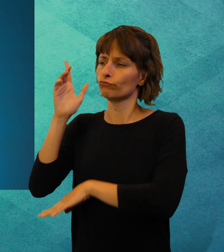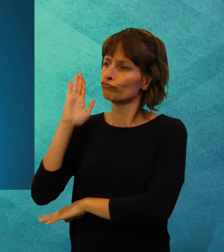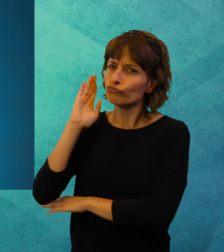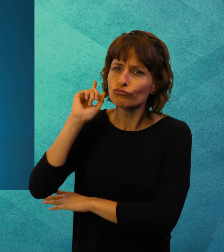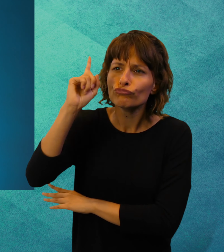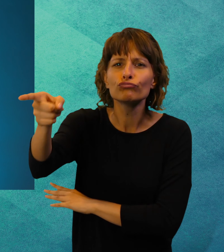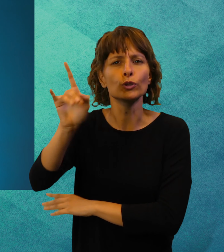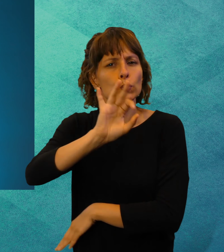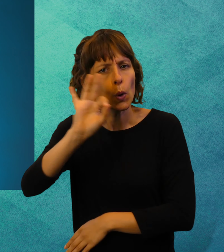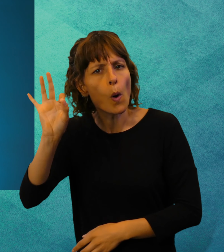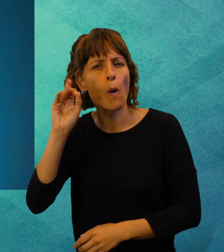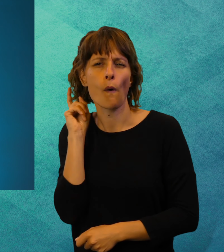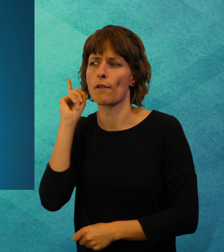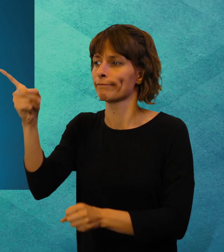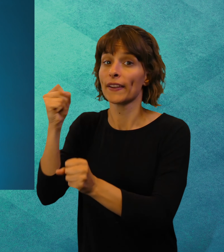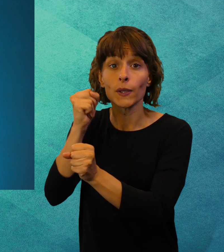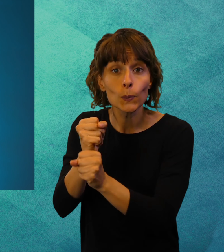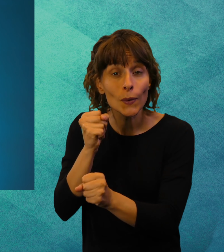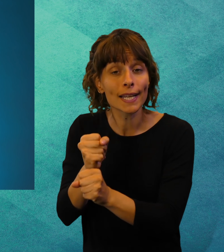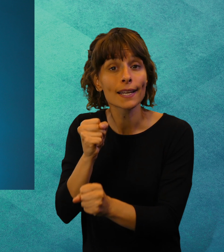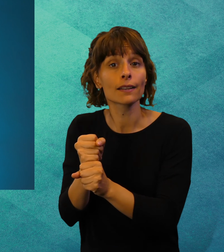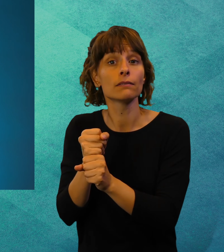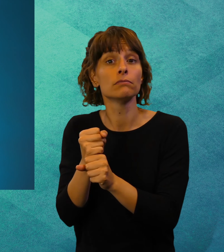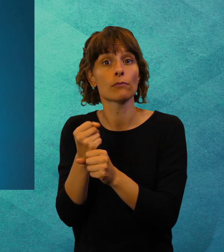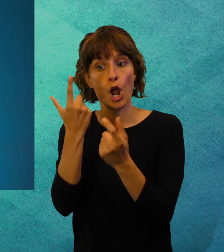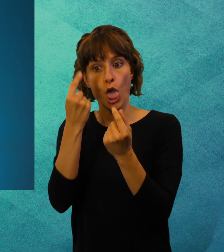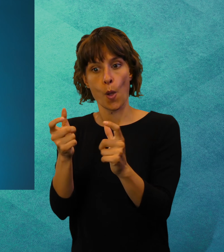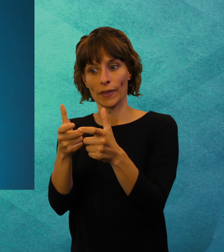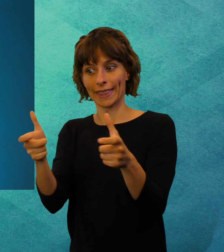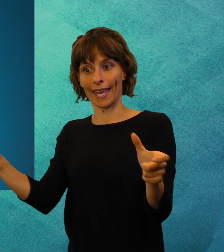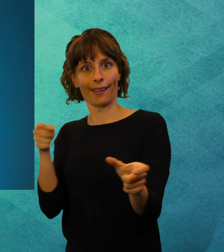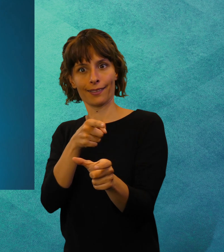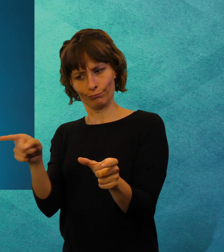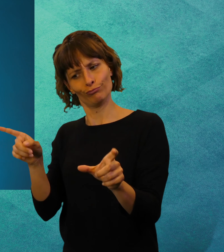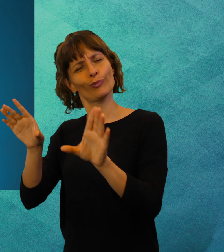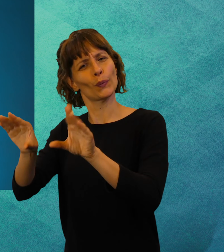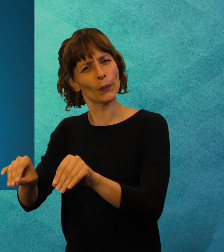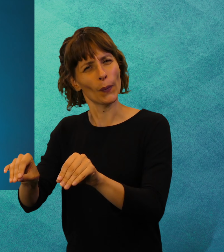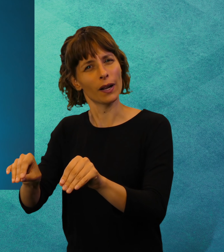en de dingen te doen die je fijn vindt om te doen in je leven. En het kan zo zijn dat er natuurlijk dingen